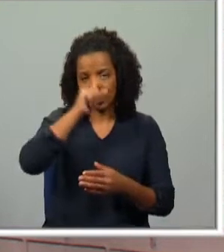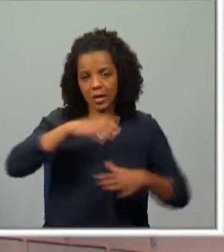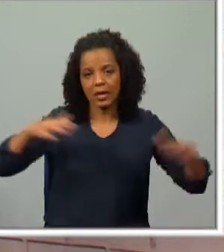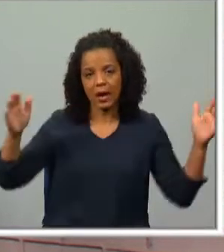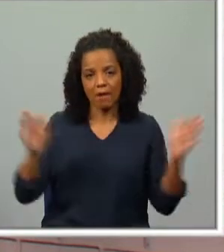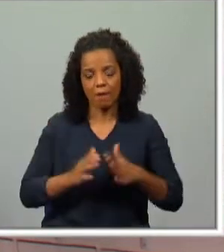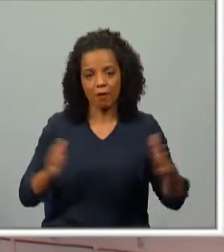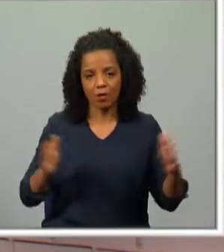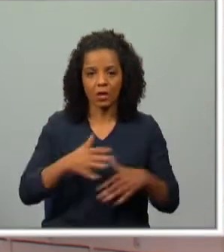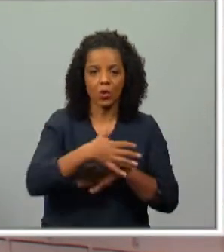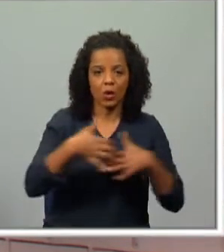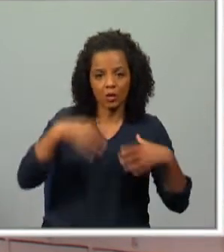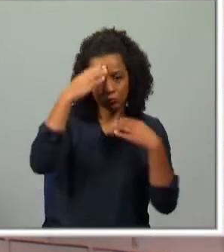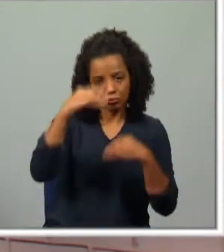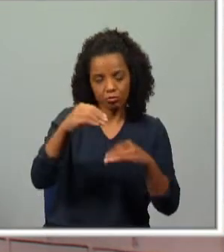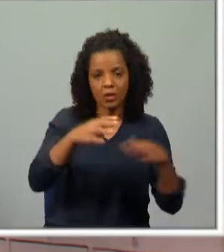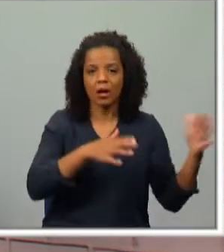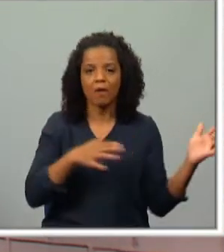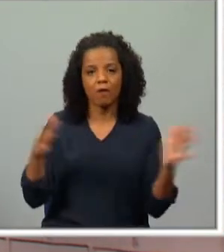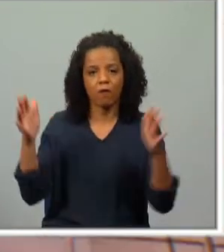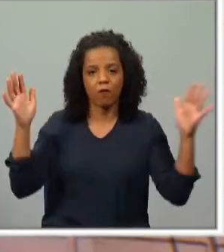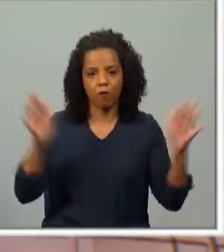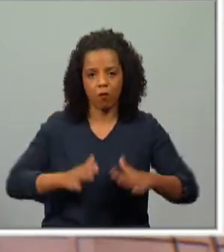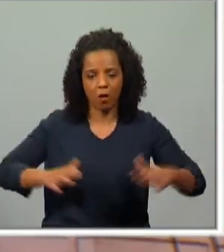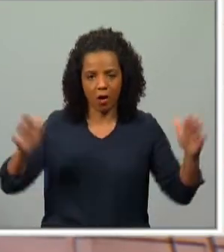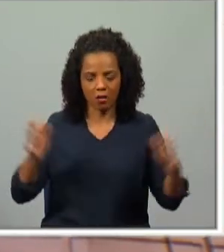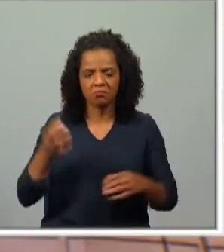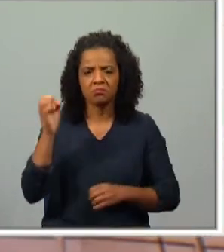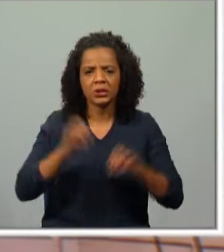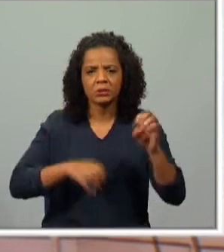ensinou a voar e vamos tentar perceber o que é que se está a passar então com 教飛行，讓我們試著理解那是怎麼回事